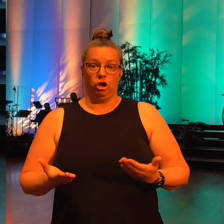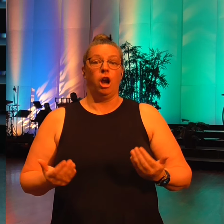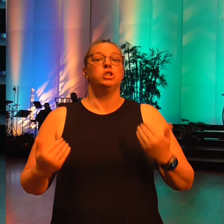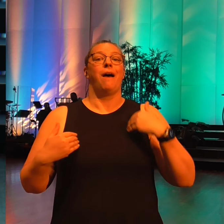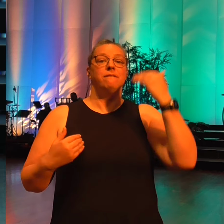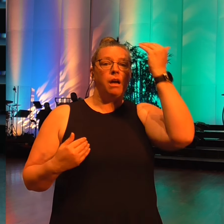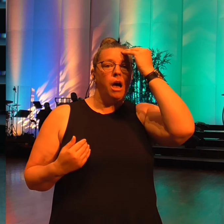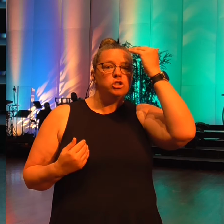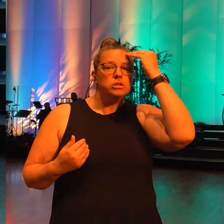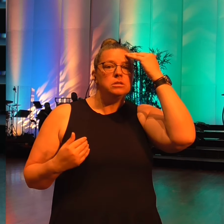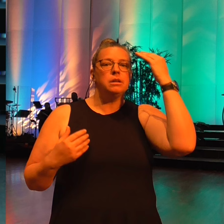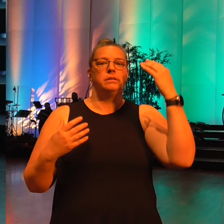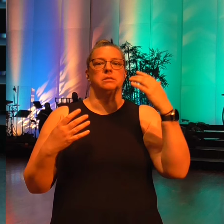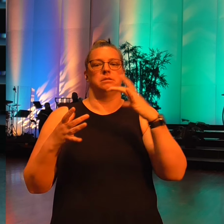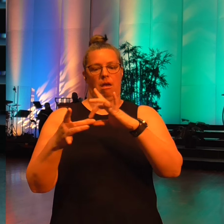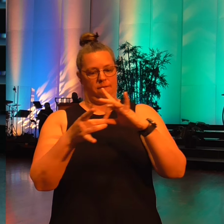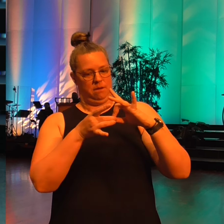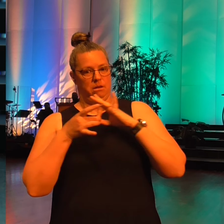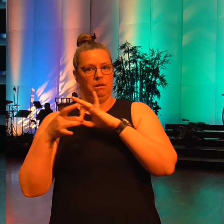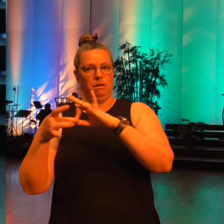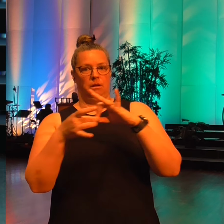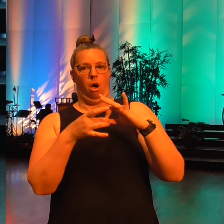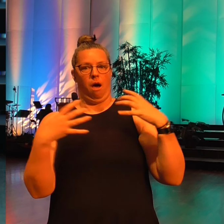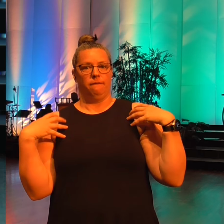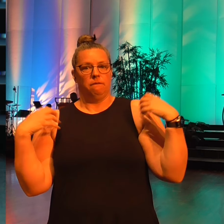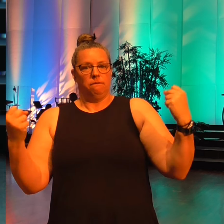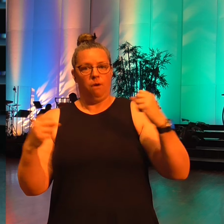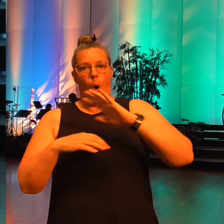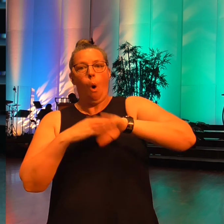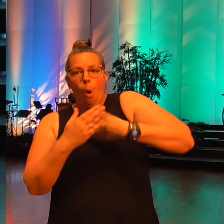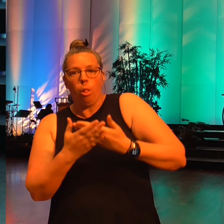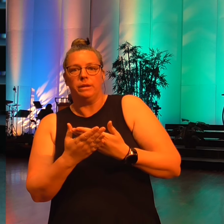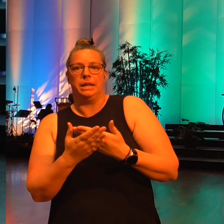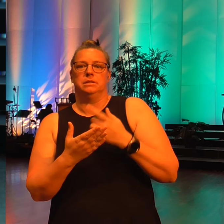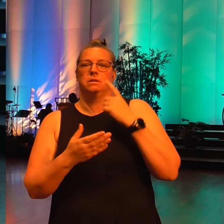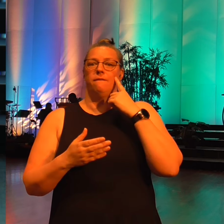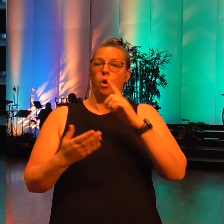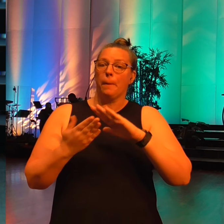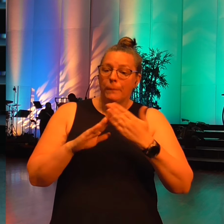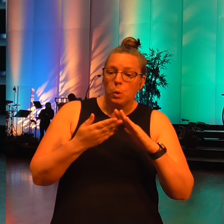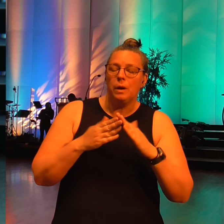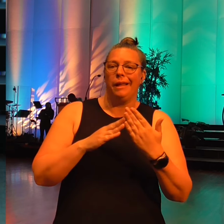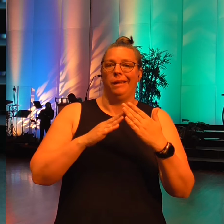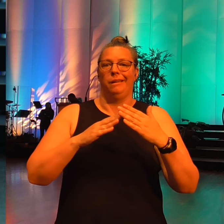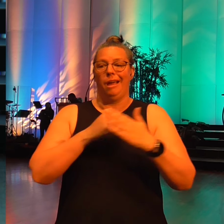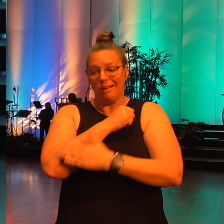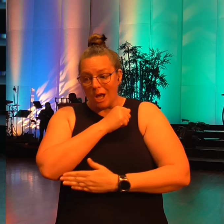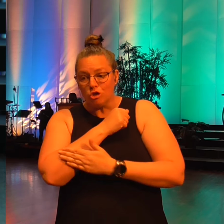de sanación de unidad para nuestras comunidades para nuestro país para nuestro mundo Porque si no lo hacemos, ¿